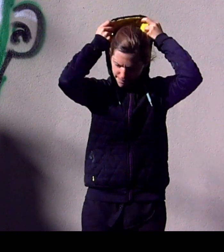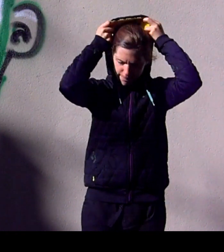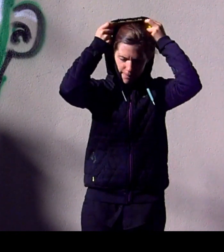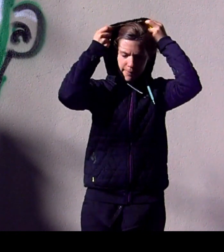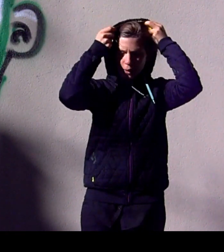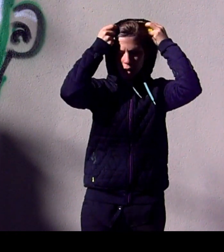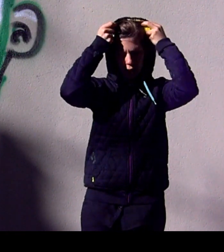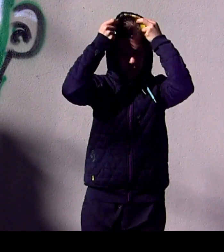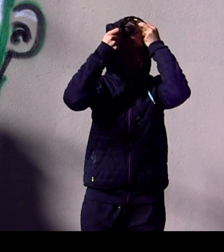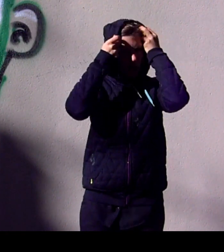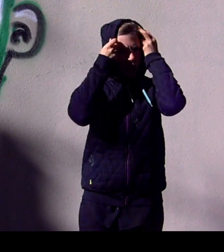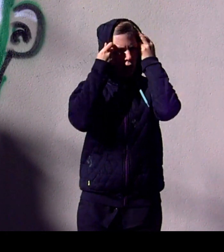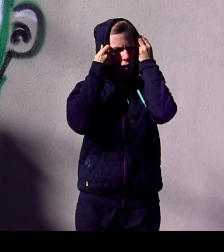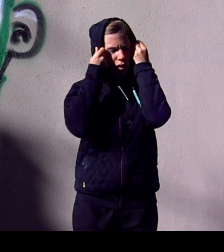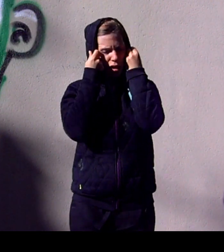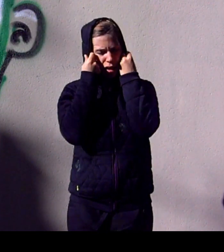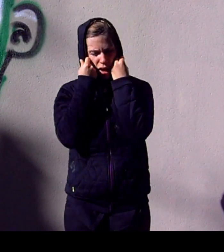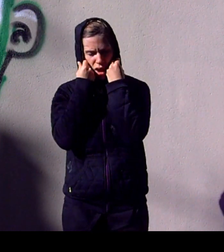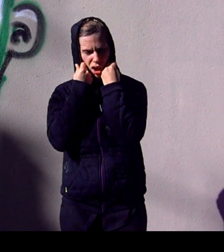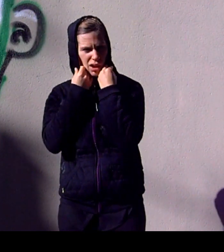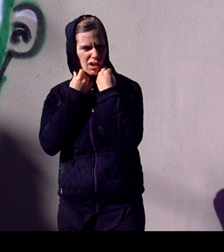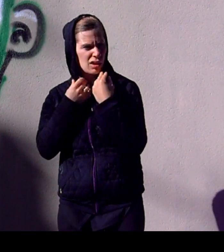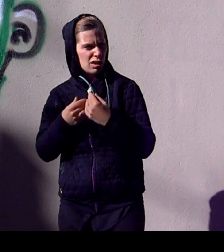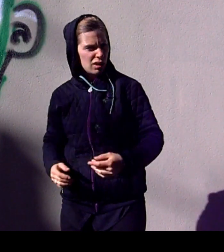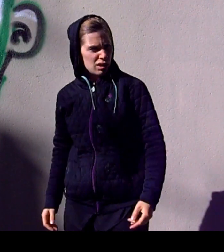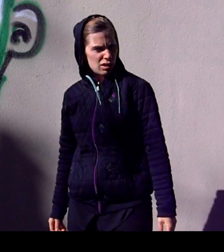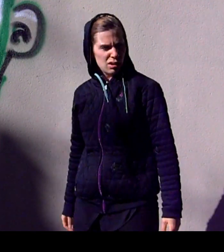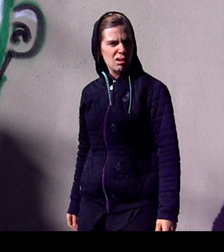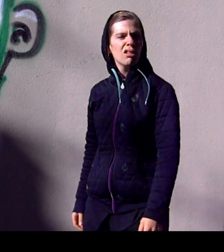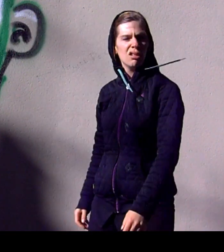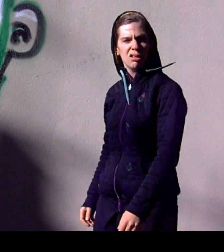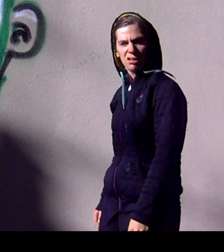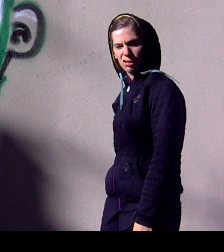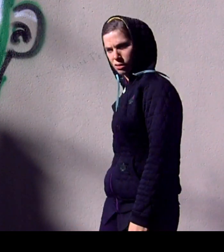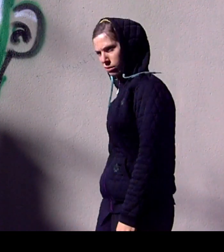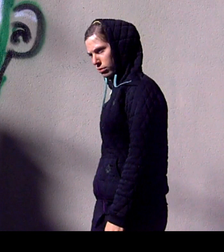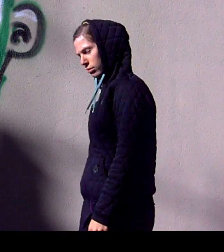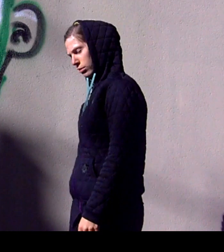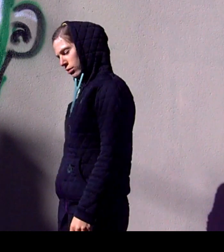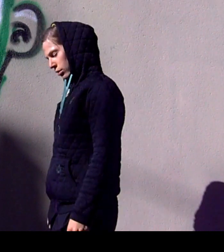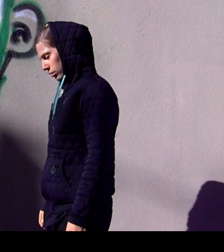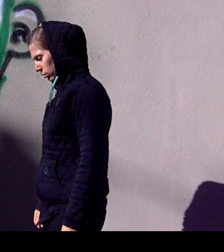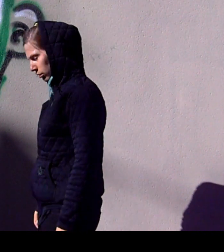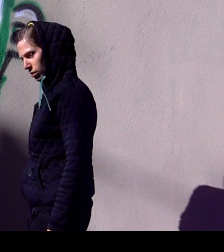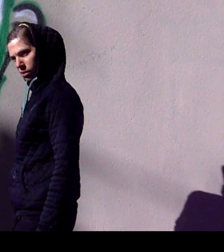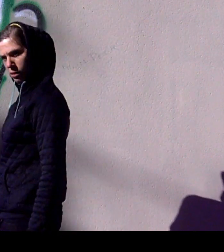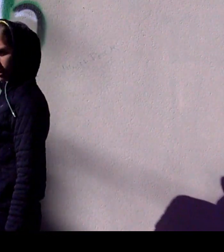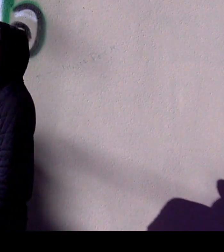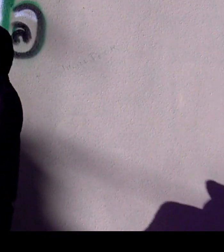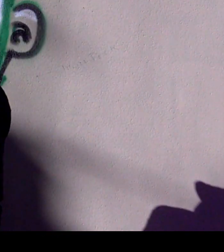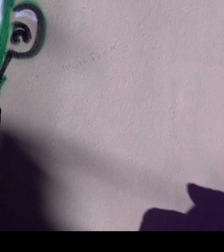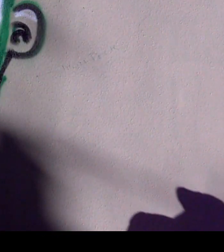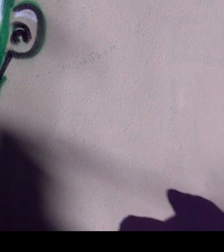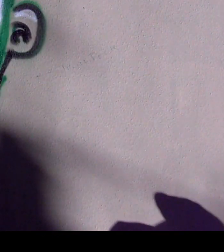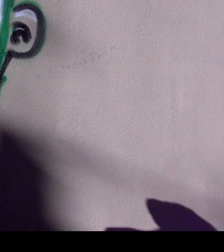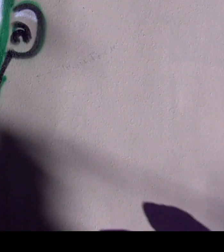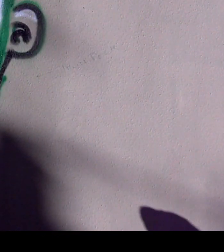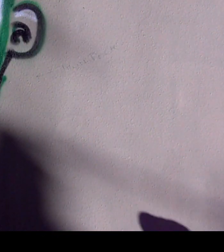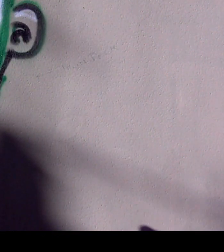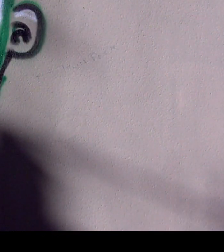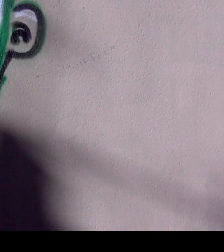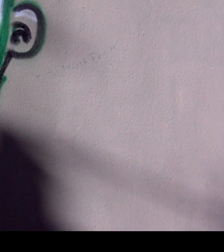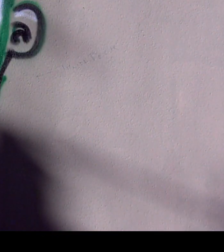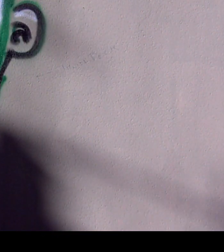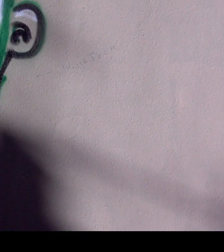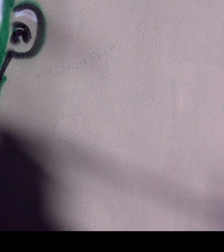...(pleurs)...